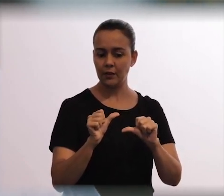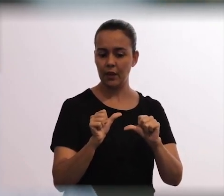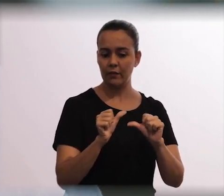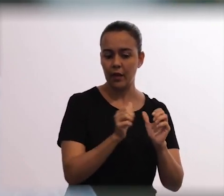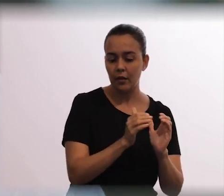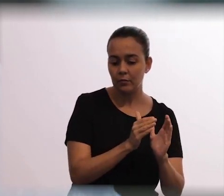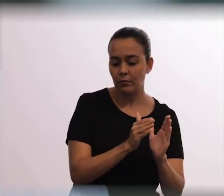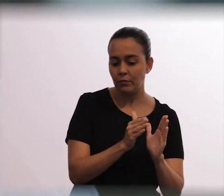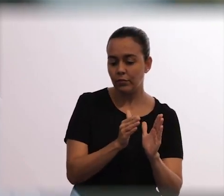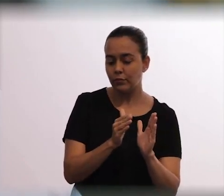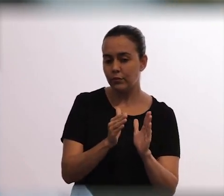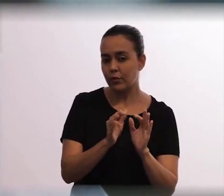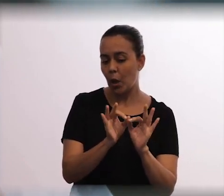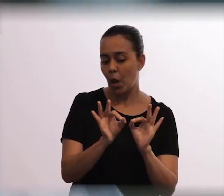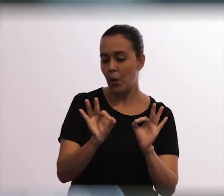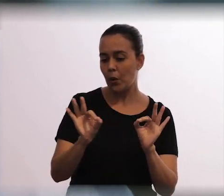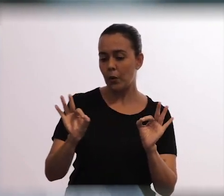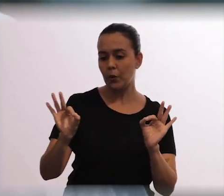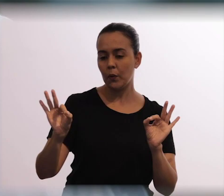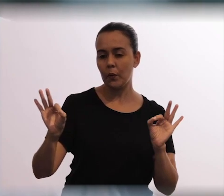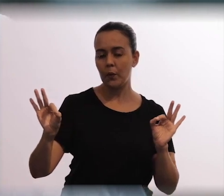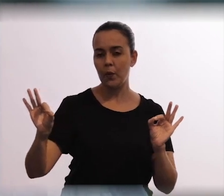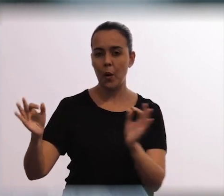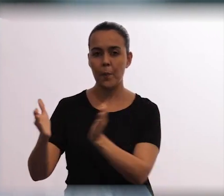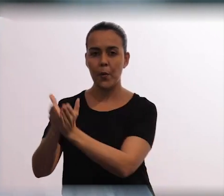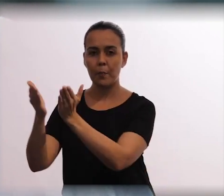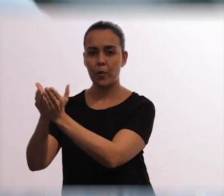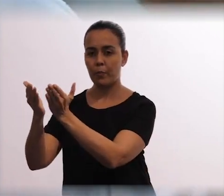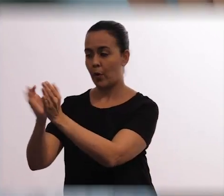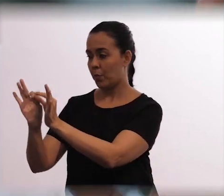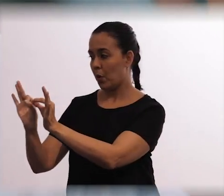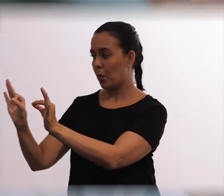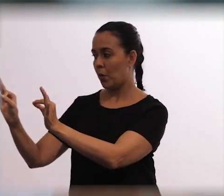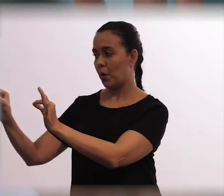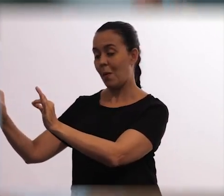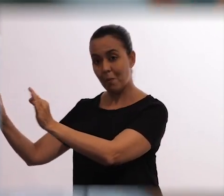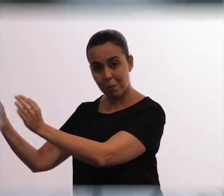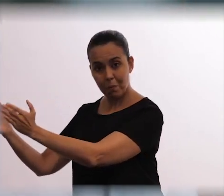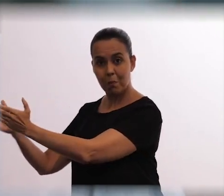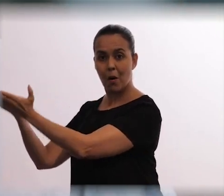quanto mais longe desses polos, mais pobre fica. E você tem algumas exceções.